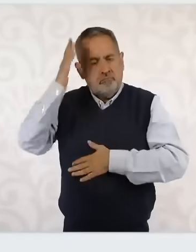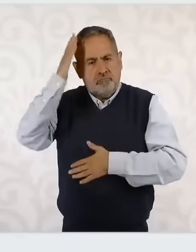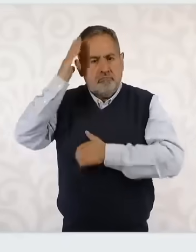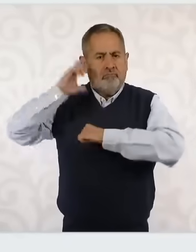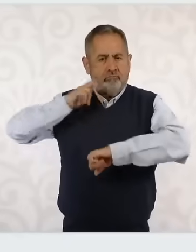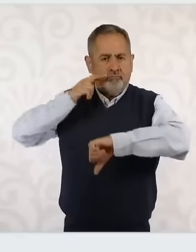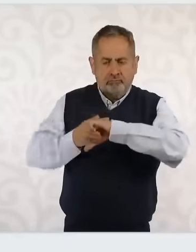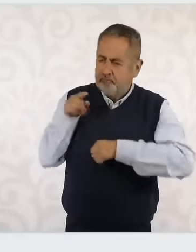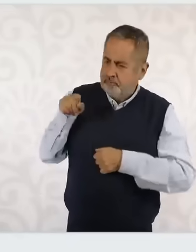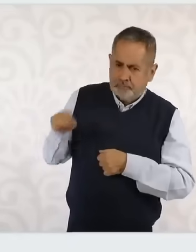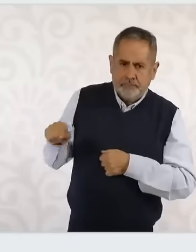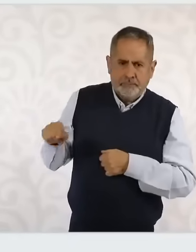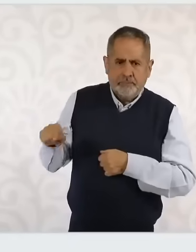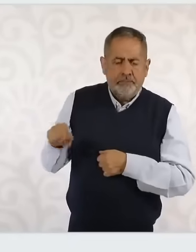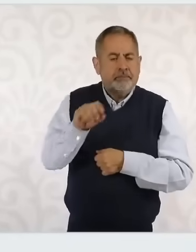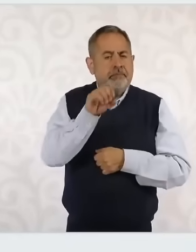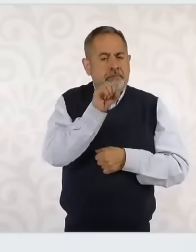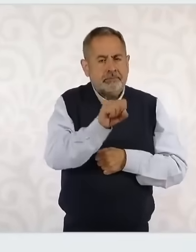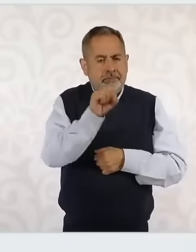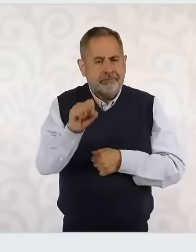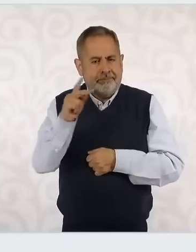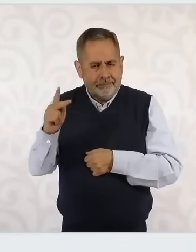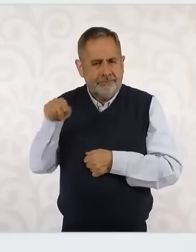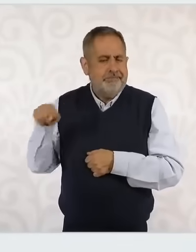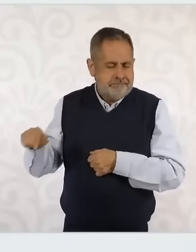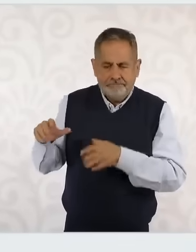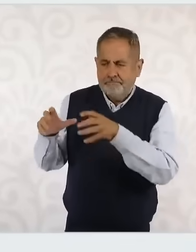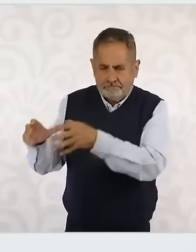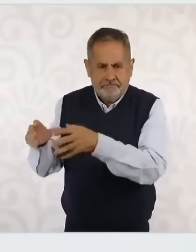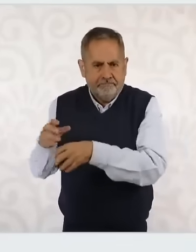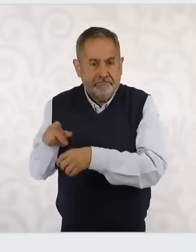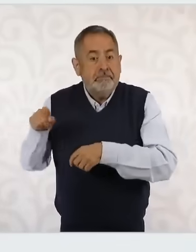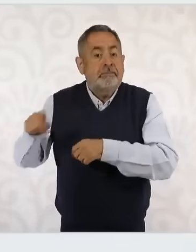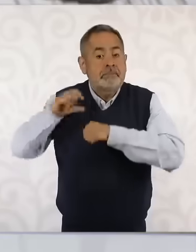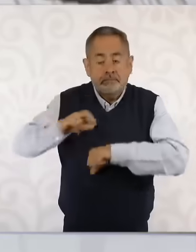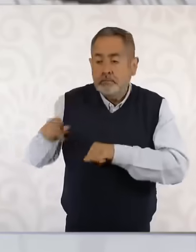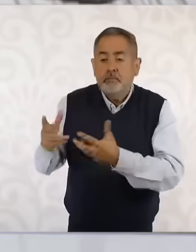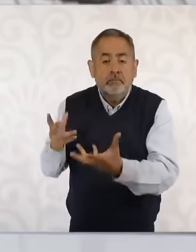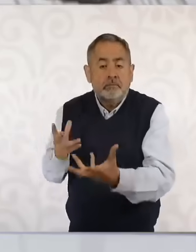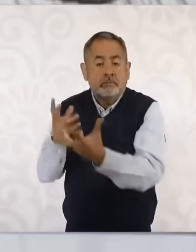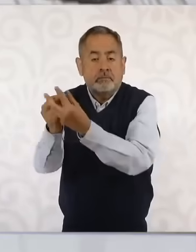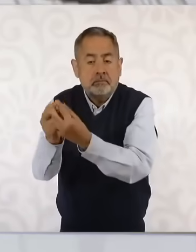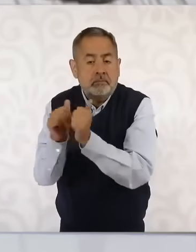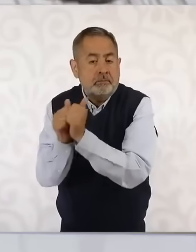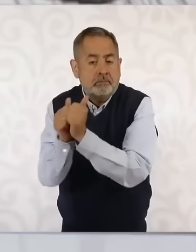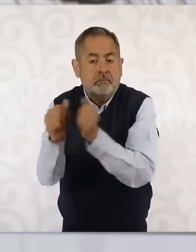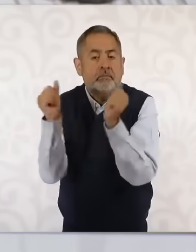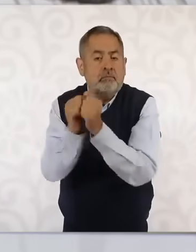la Secretaría de Seguridad y Protección Ciudadana. Ellos coayuban con el Ministerio Público porque